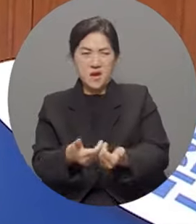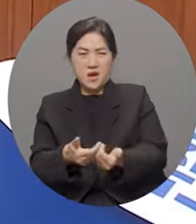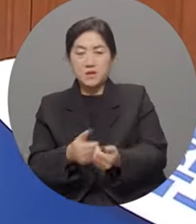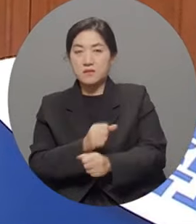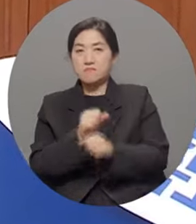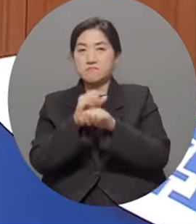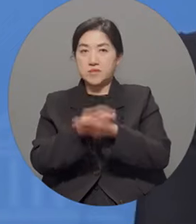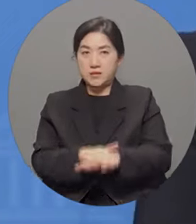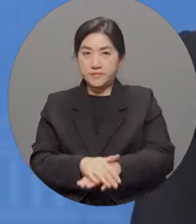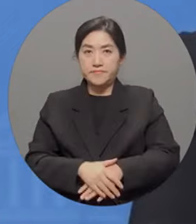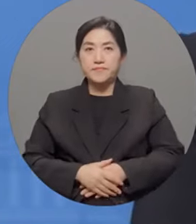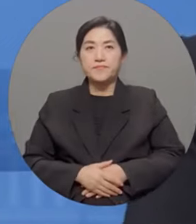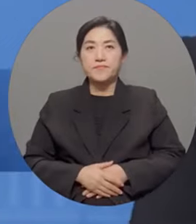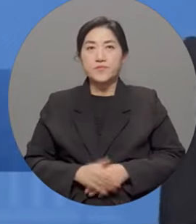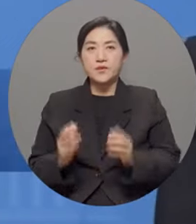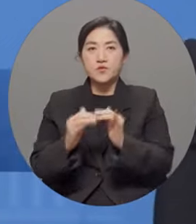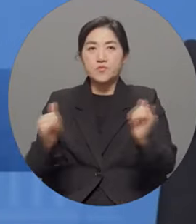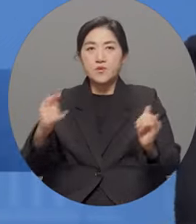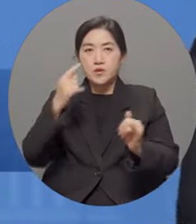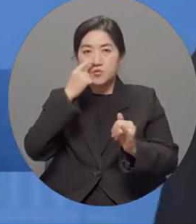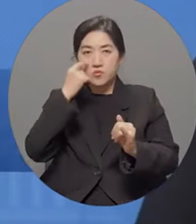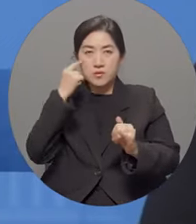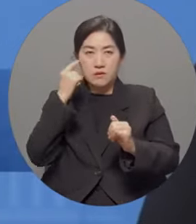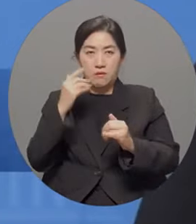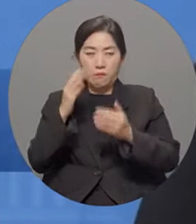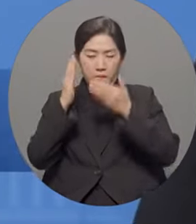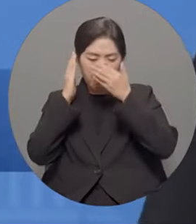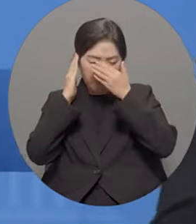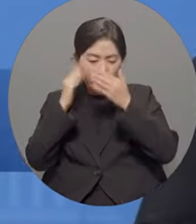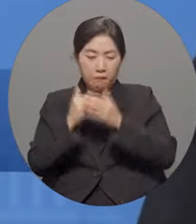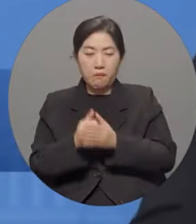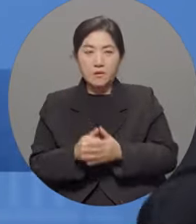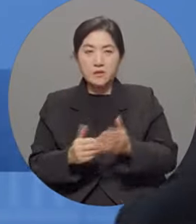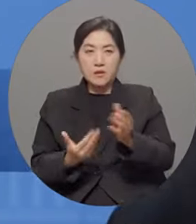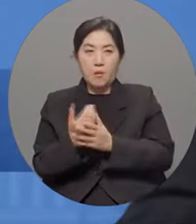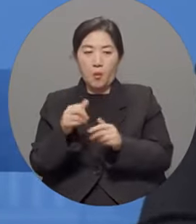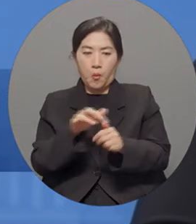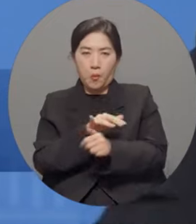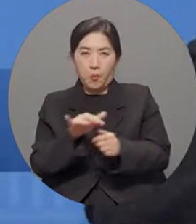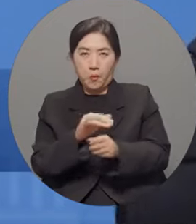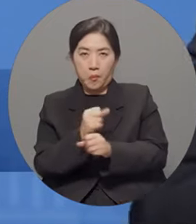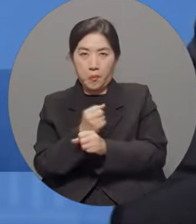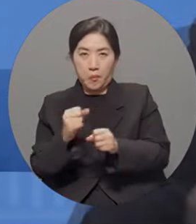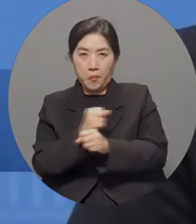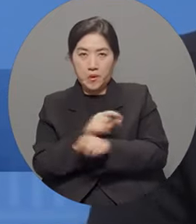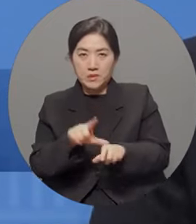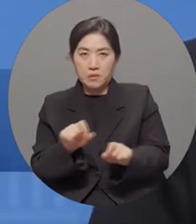소집을 요구했지만 여당 반대로 무산됐습니다. 국민의 눈과 귀를 가려 사건을 호도하고 시간을 벌려는 수작을 멈춰야 합니다.